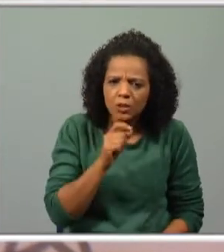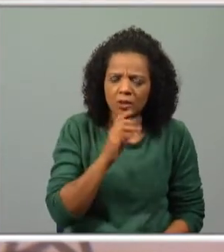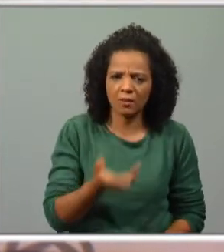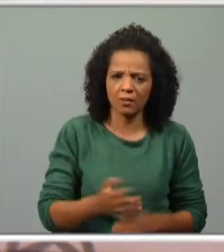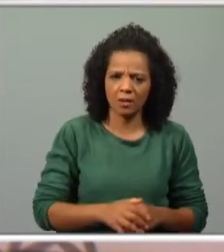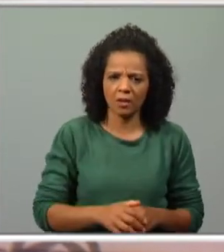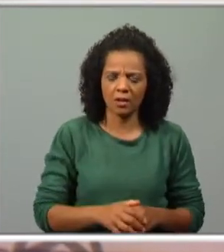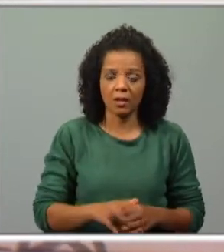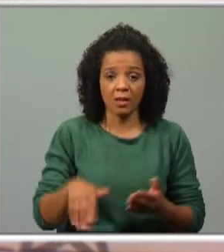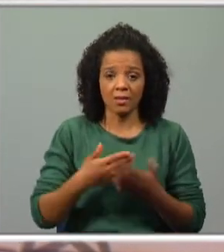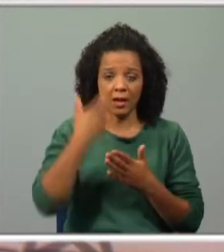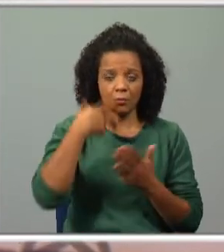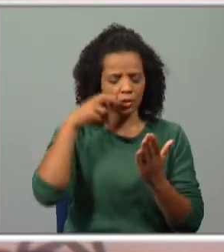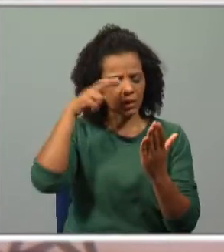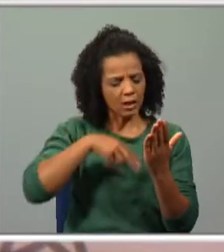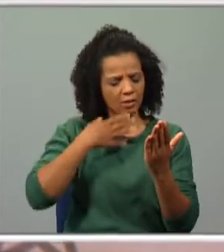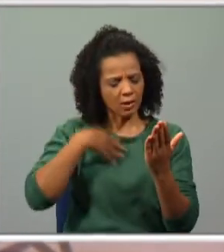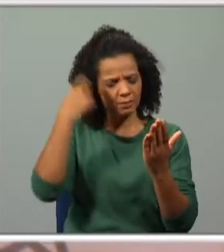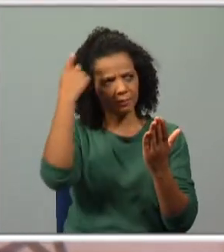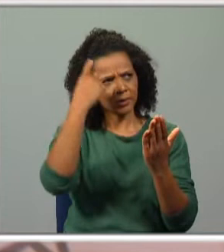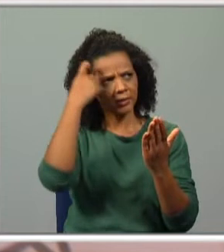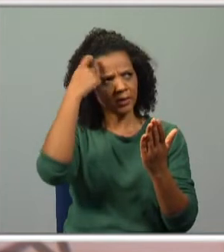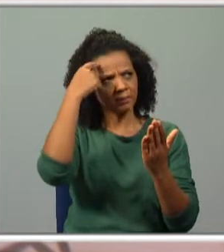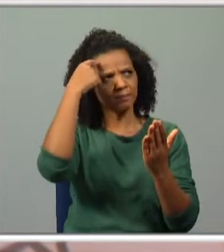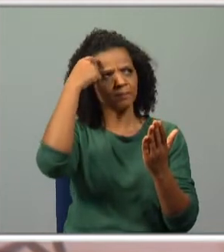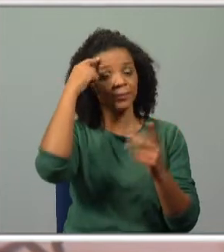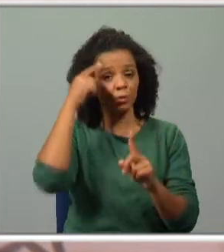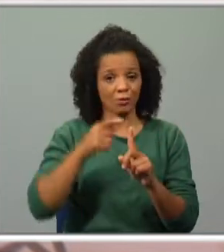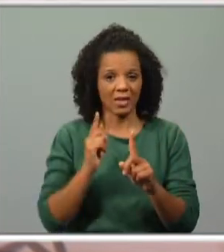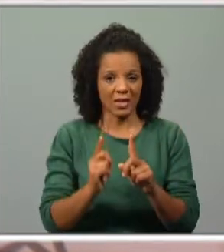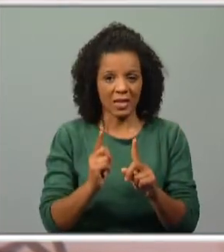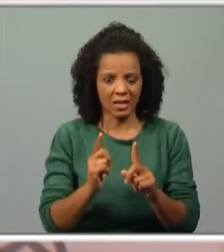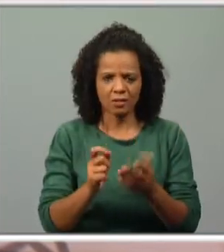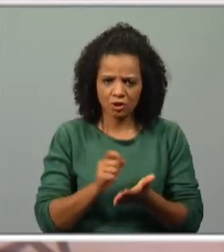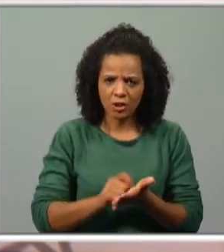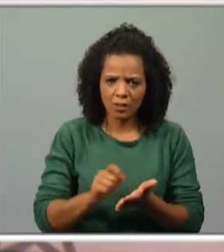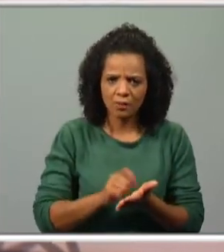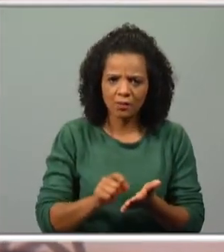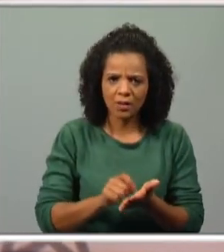o leitor reflete sobre isso e repara o talento vamos escrever vamos laborar 讀者對此進行反思並註意到天賦讓我們寫作讓我們工作